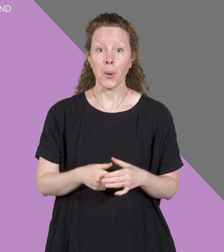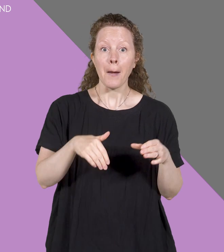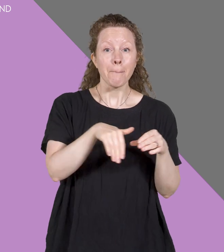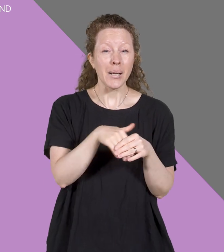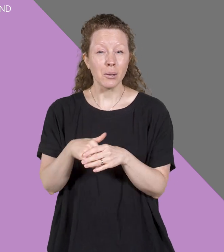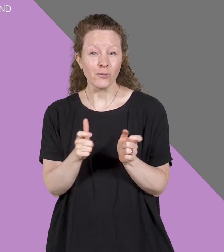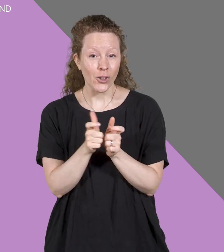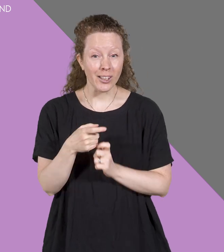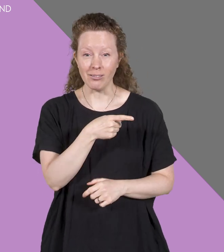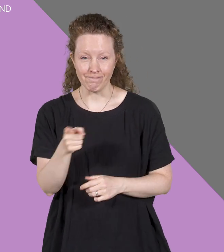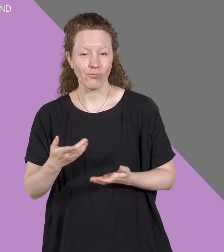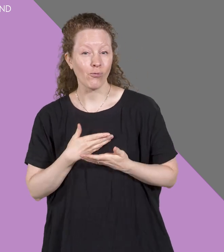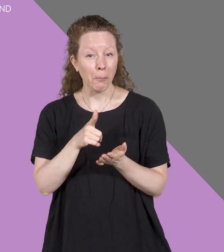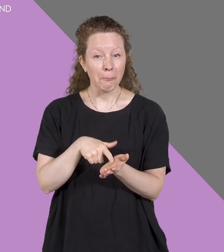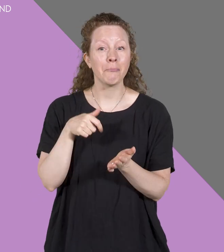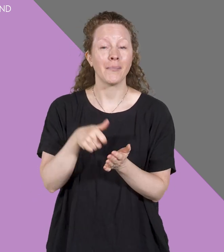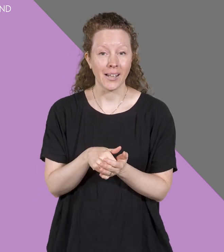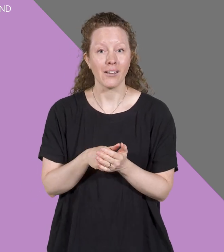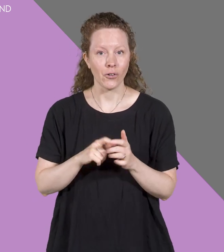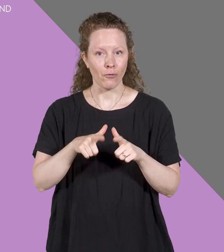Medlemsföreningarna har fått förbundsmötesbrevet -